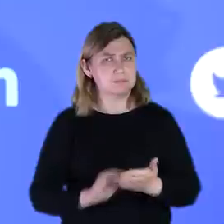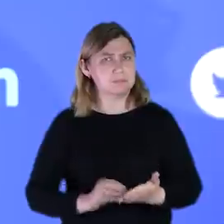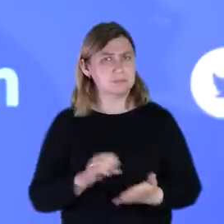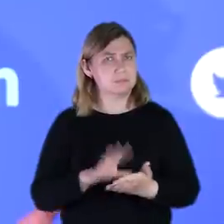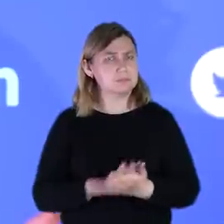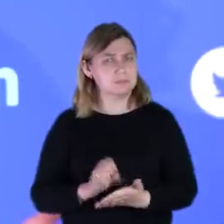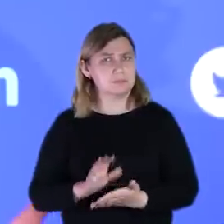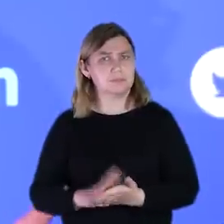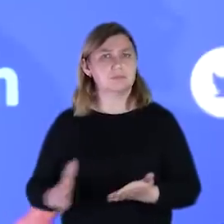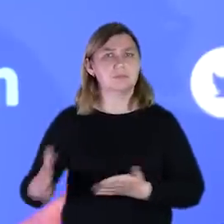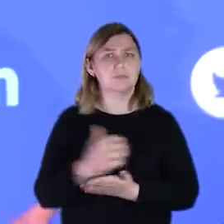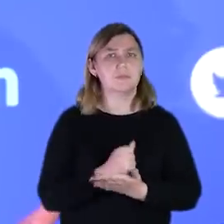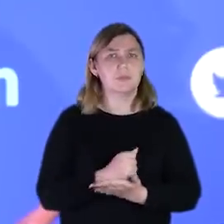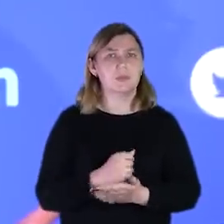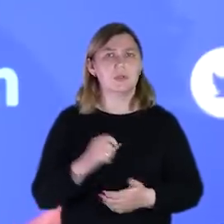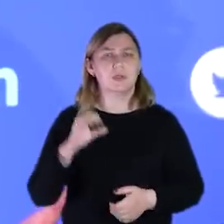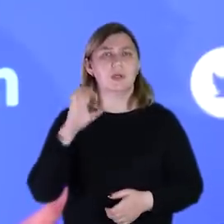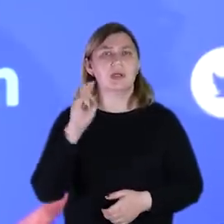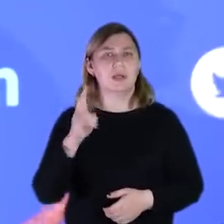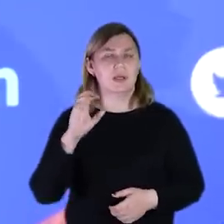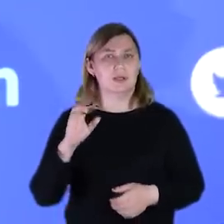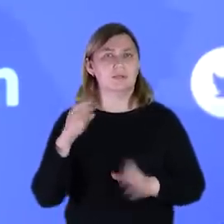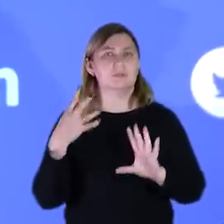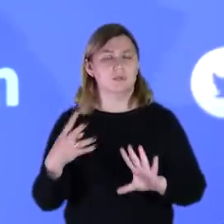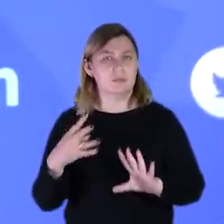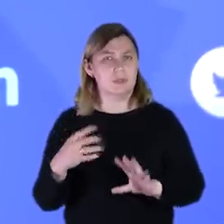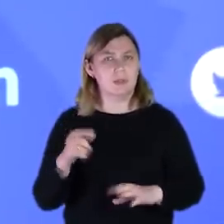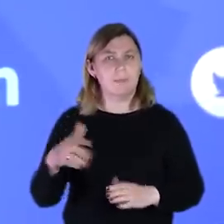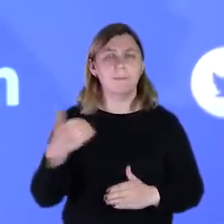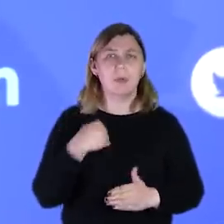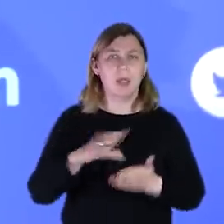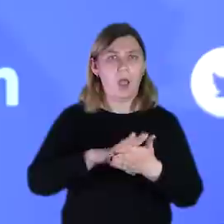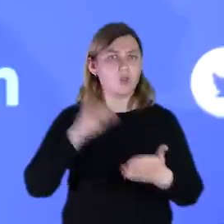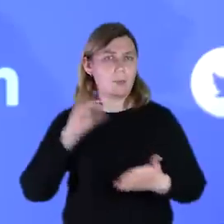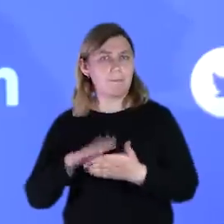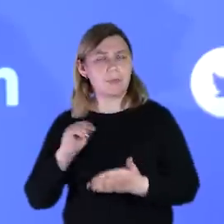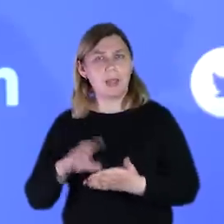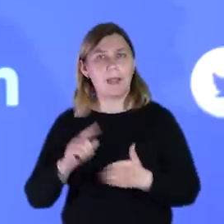ogóle właśnie zbiorze, SRI DOK IX. To nie było... Były to jakieś odpisy właśnie meldunków, czy